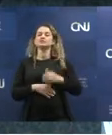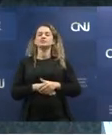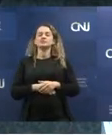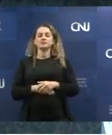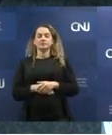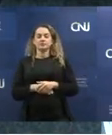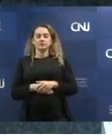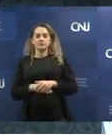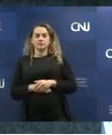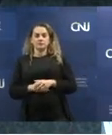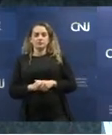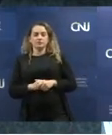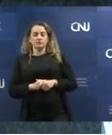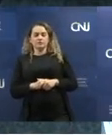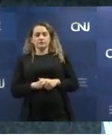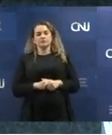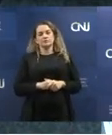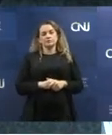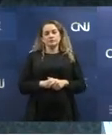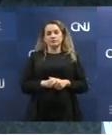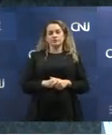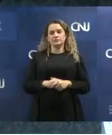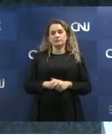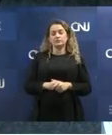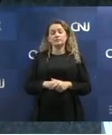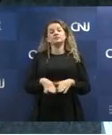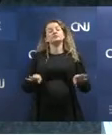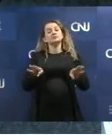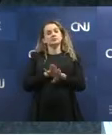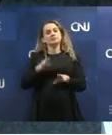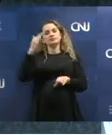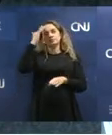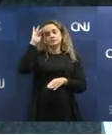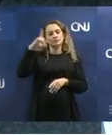O considero não encontra se, no presente caso concreto,